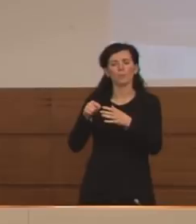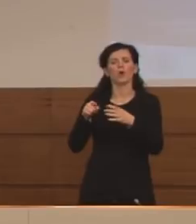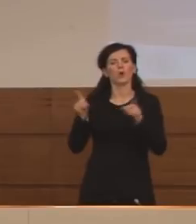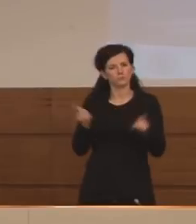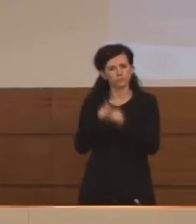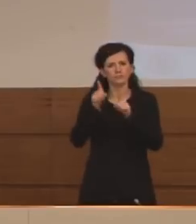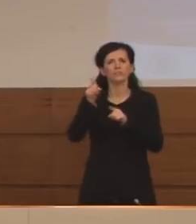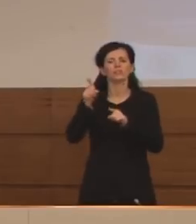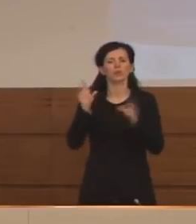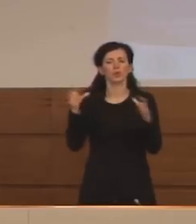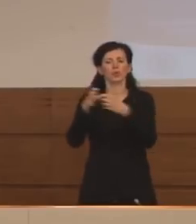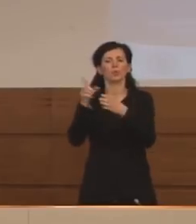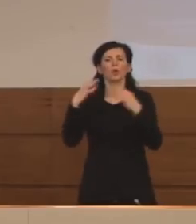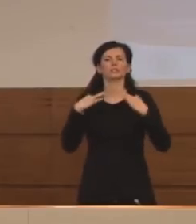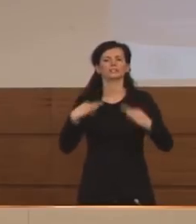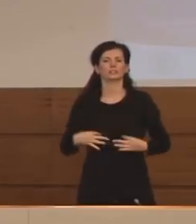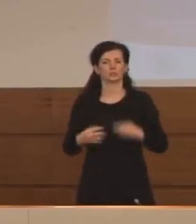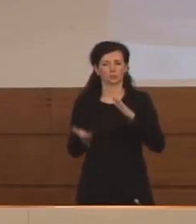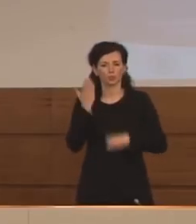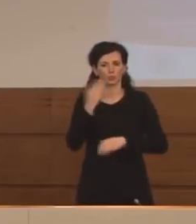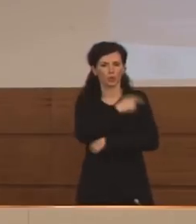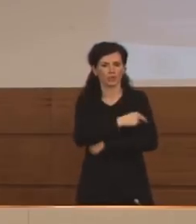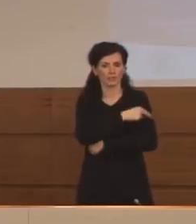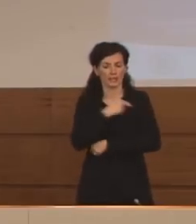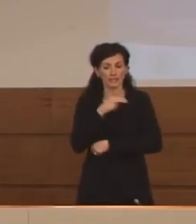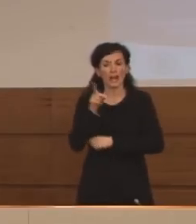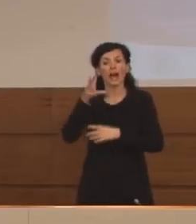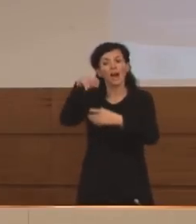di cui fa parte anche il Policlinico San Matteo di Pavia